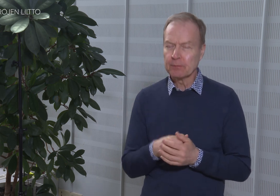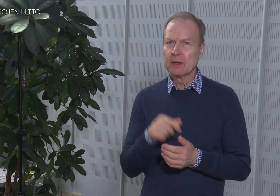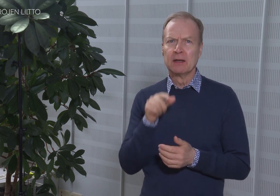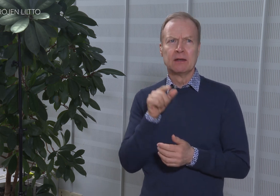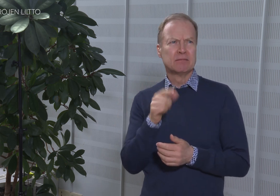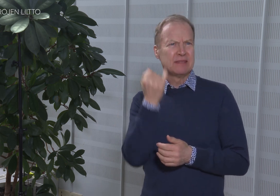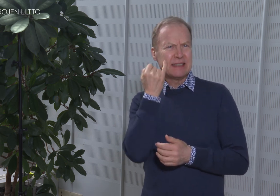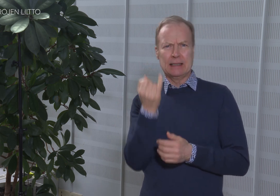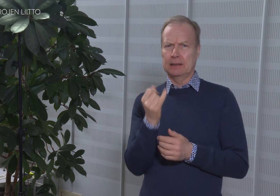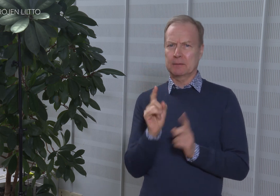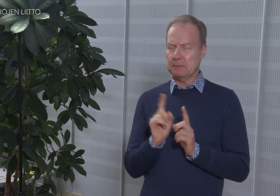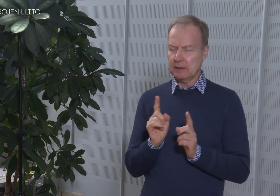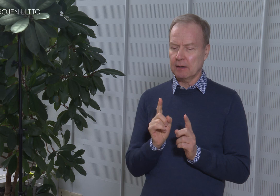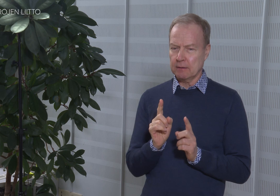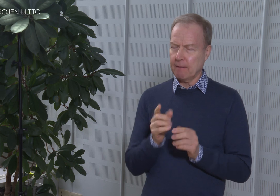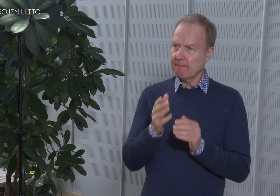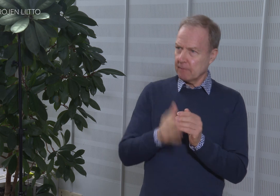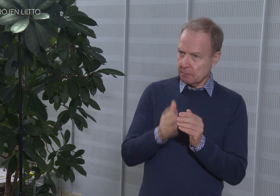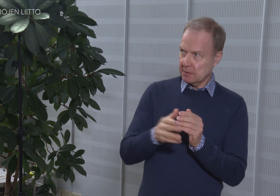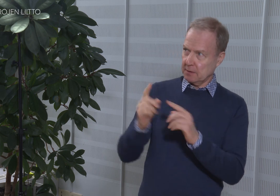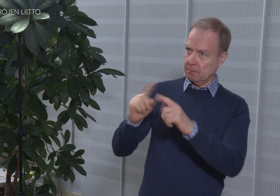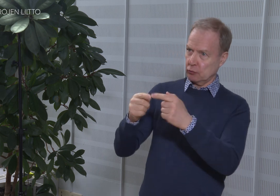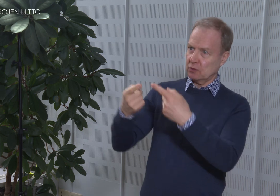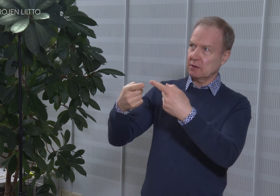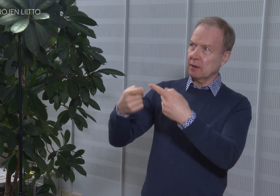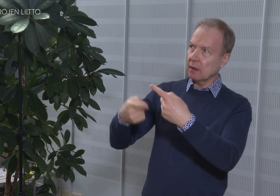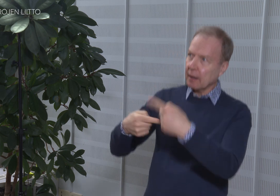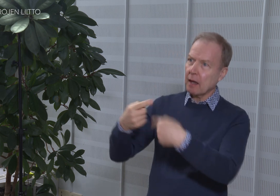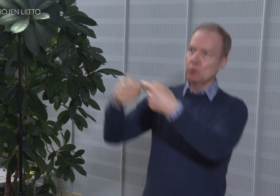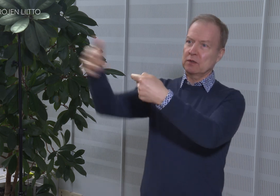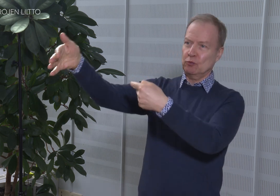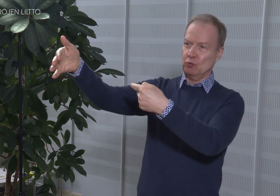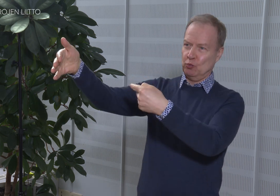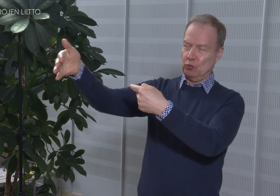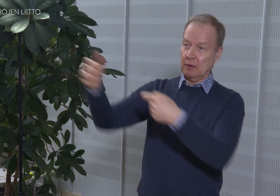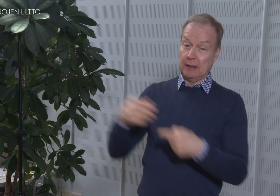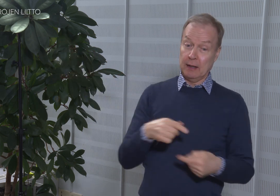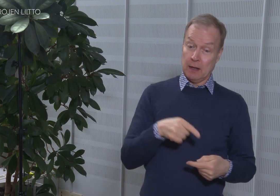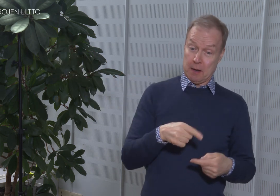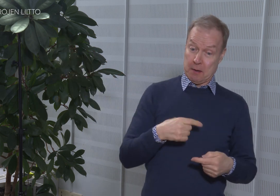Työryhmän ideana on valmistella ja pohtia, - kuinka käynnistää prosessi.